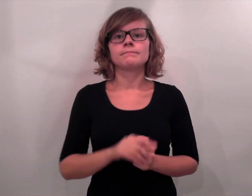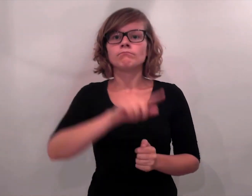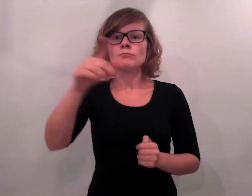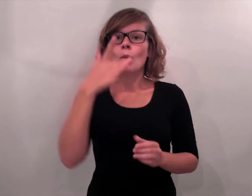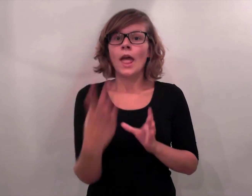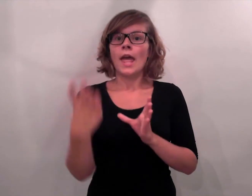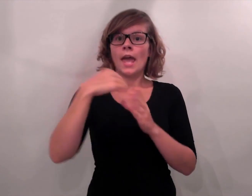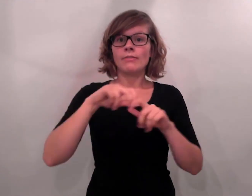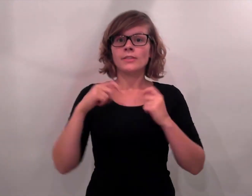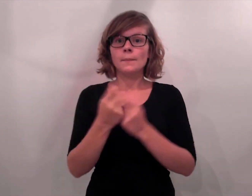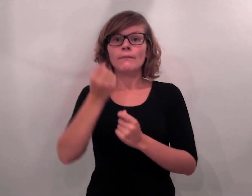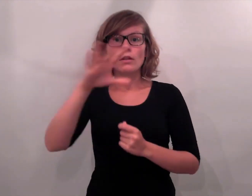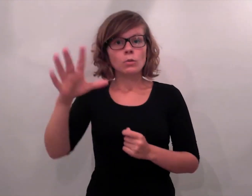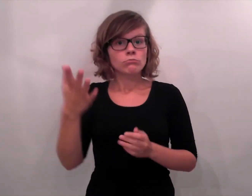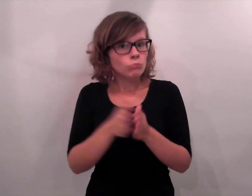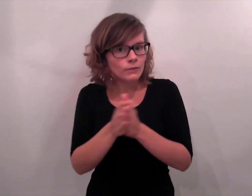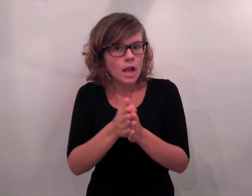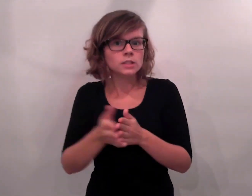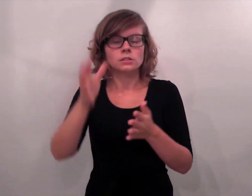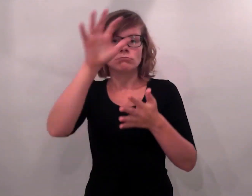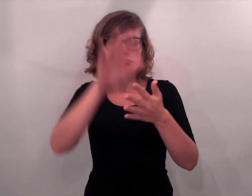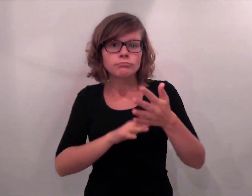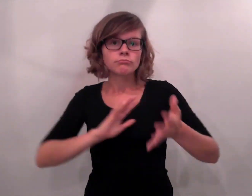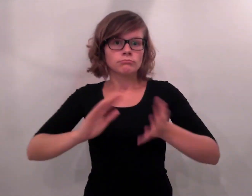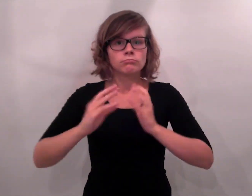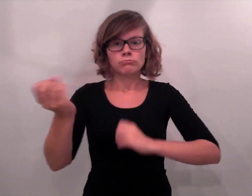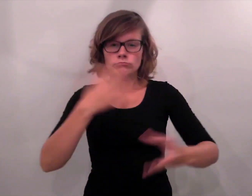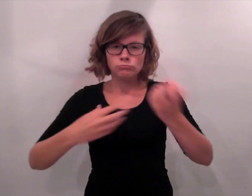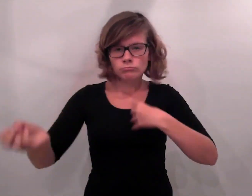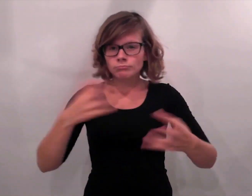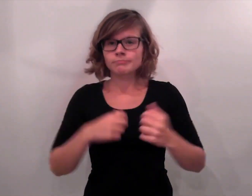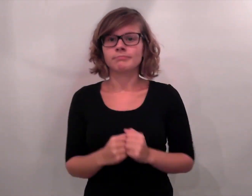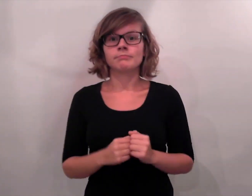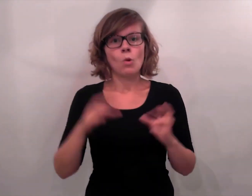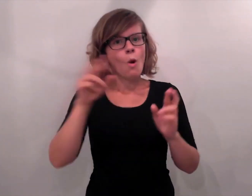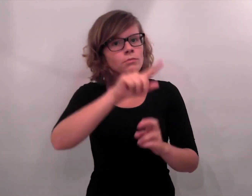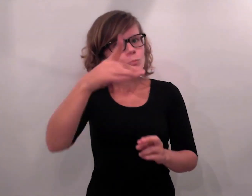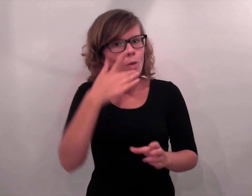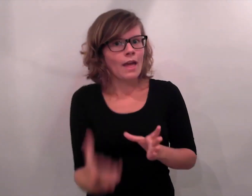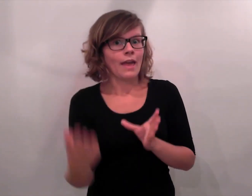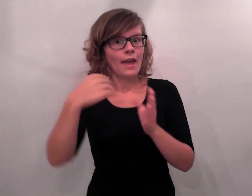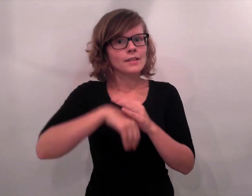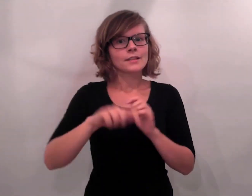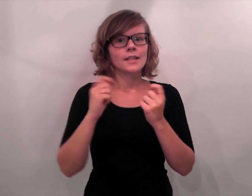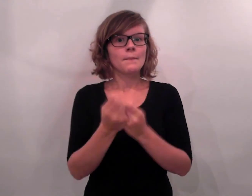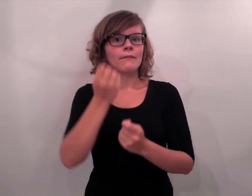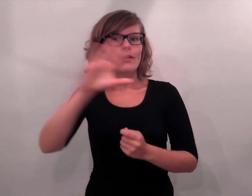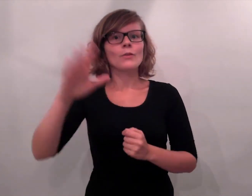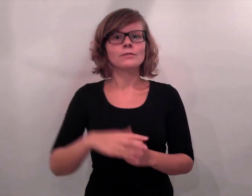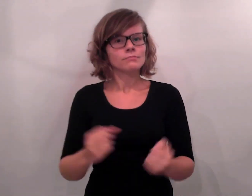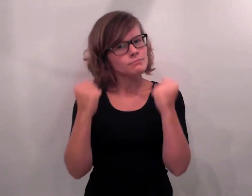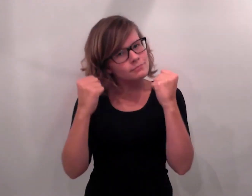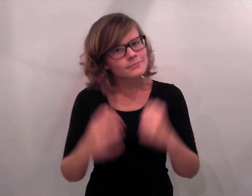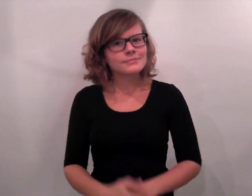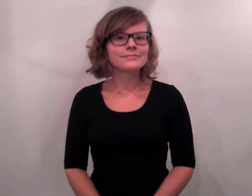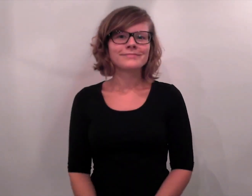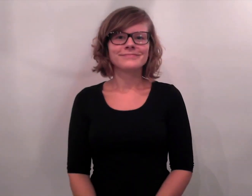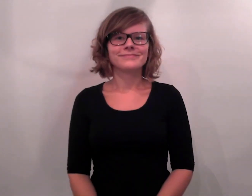Als je in het team van Jong-Fevlado wil, dan maak je een motivatievideo en stuur je deze op naar info@jongfevlado.com. Wij hopen dat jij in het team van Jong-Fevlado wil! Kom op! Ondertitels ingediend door de Amara.org gemeenschap